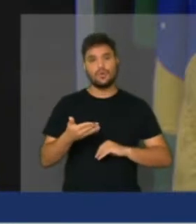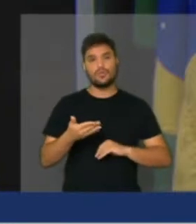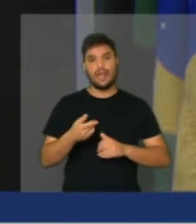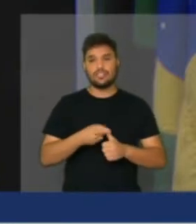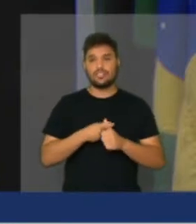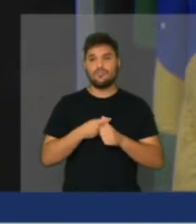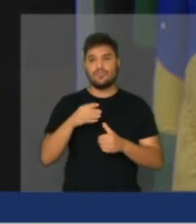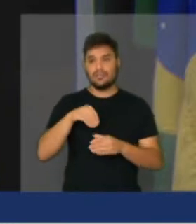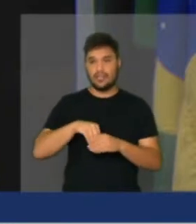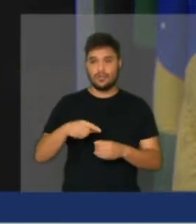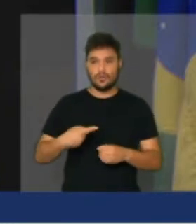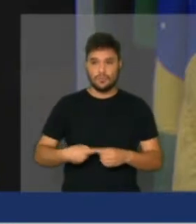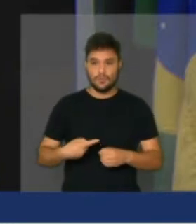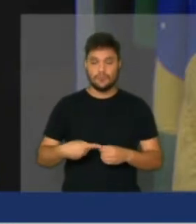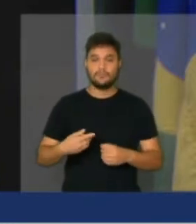MUNICIPAIS. O AUMENTO DE 1% DO